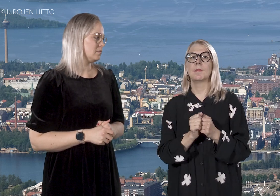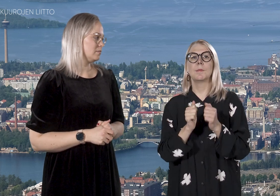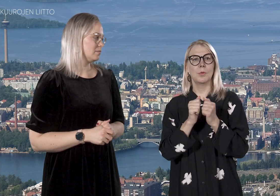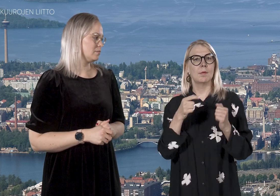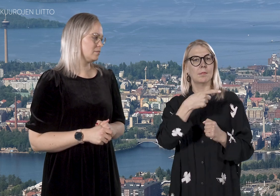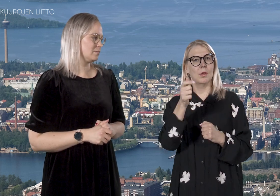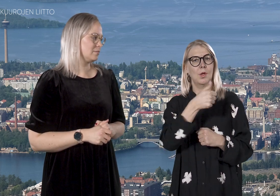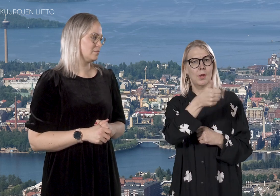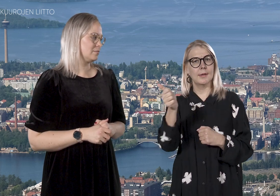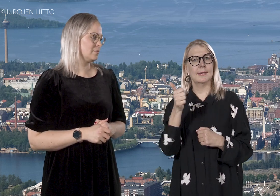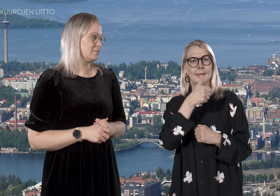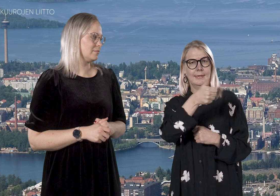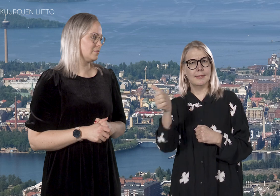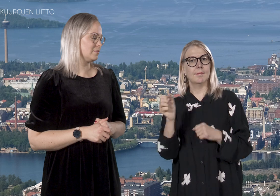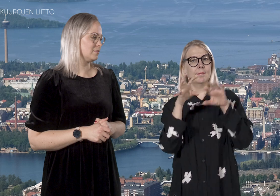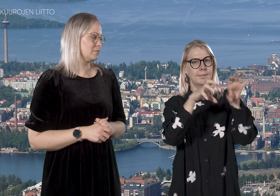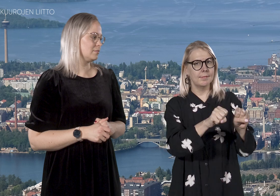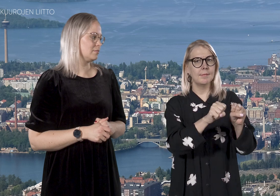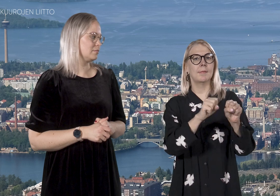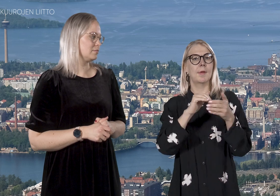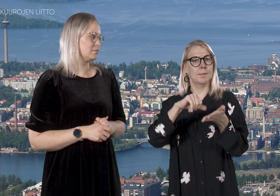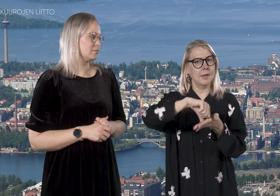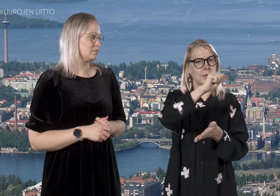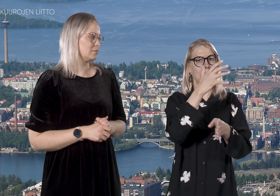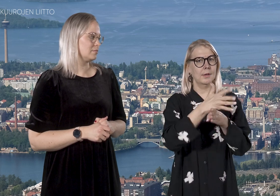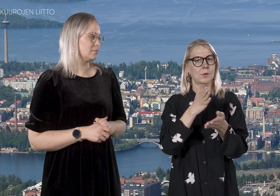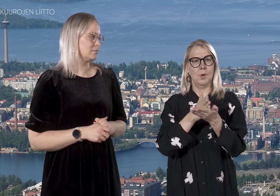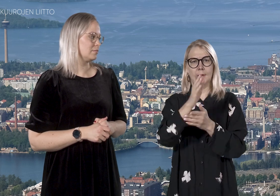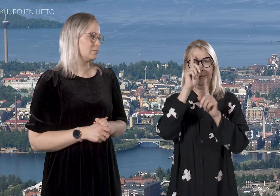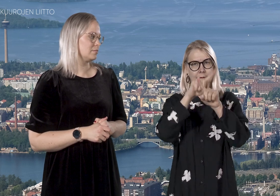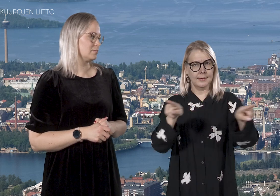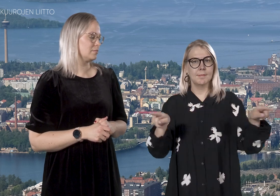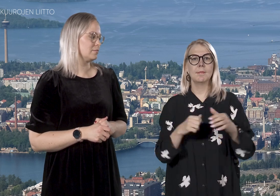Jokaisen tulee kuitenkin huolehtia itse huoneen varaamisesta ja maksamisesta.